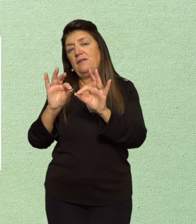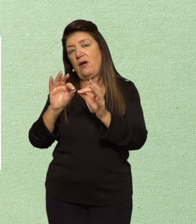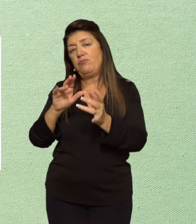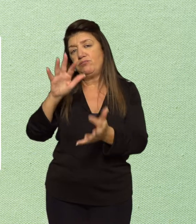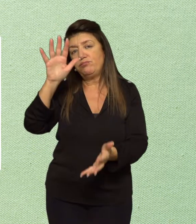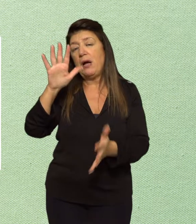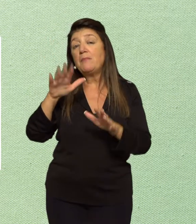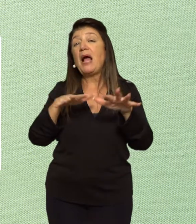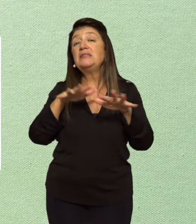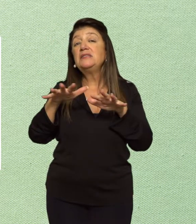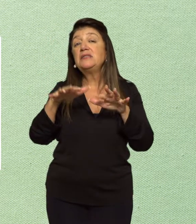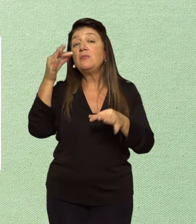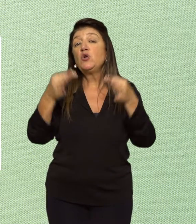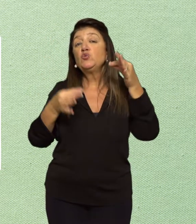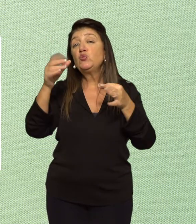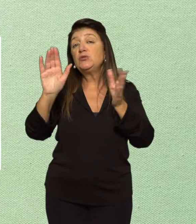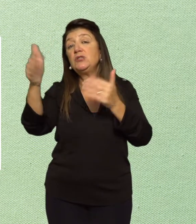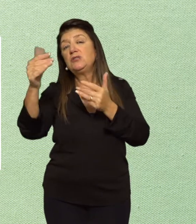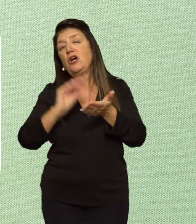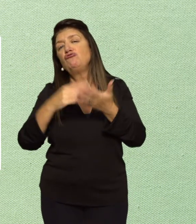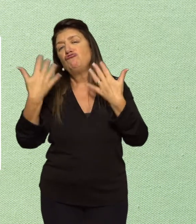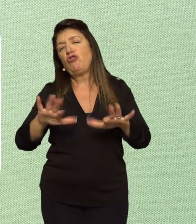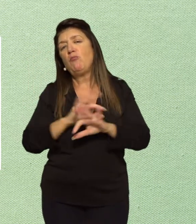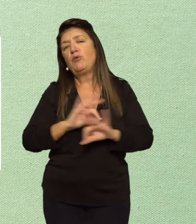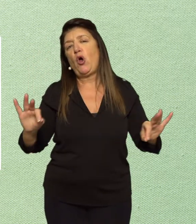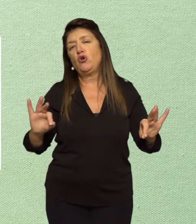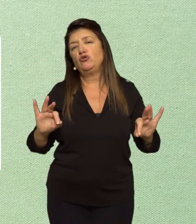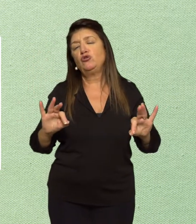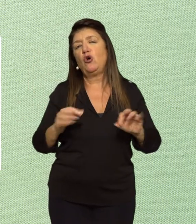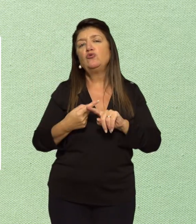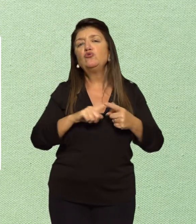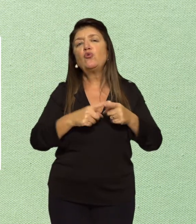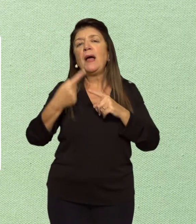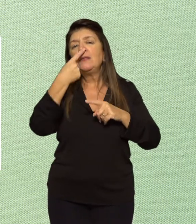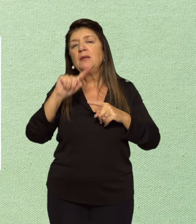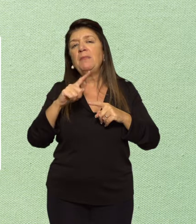degli strumenti efficaci di tutela delle donne vittime di violenza che denunciano. Per esempio